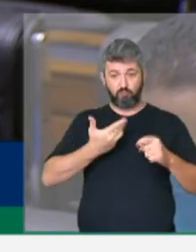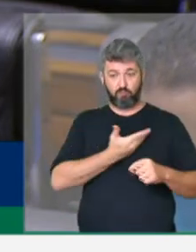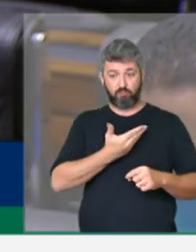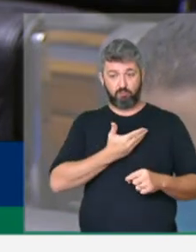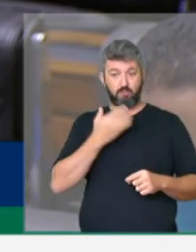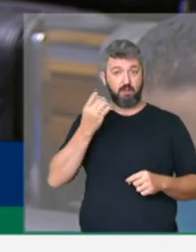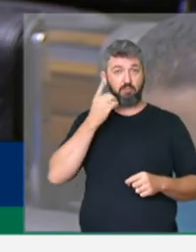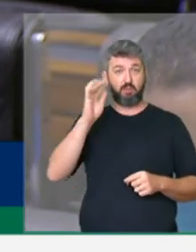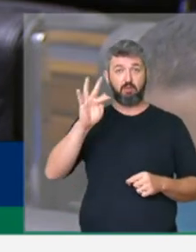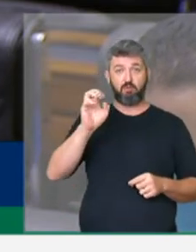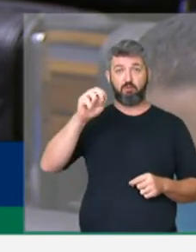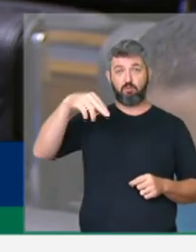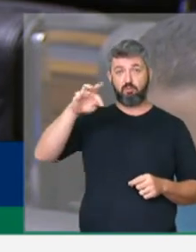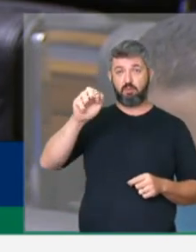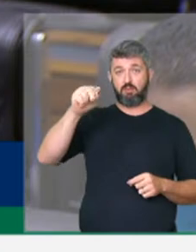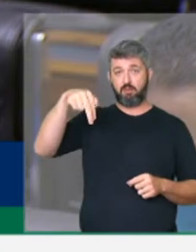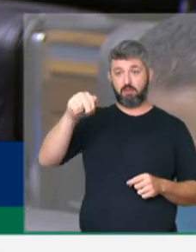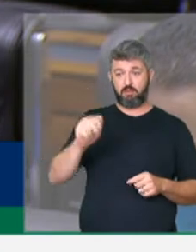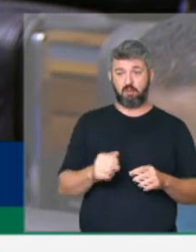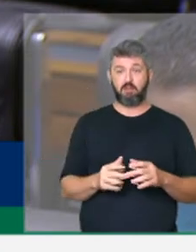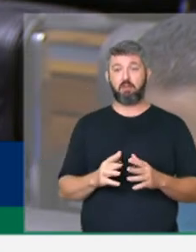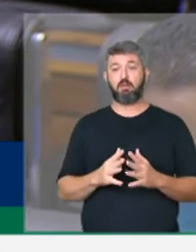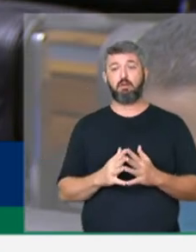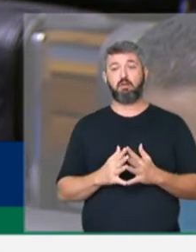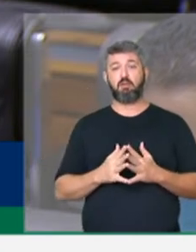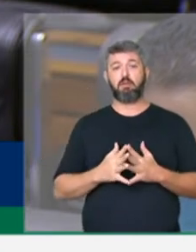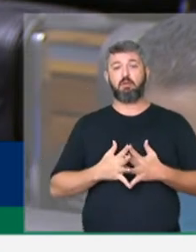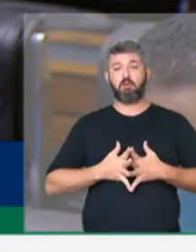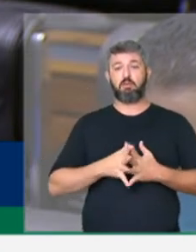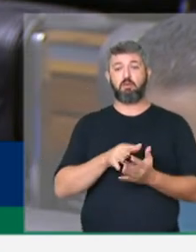MODALIDADE. A MODALIDADE DE AVAL SOBRE DEBÊNTURES JÁ FOI NA REGULAMENTAÇÃO SE NÃO ME